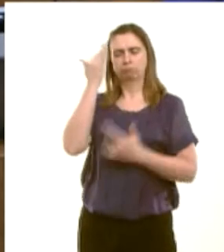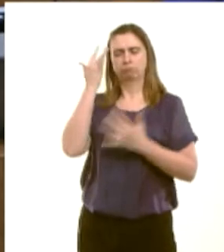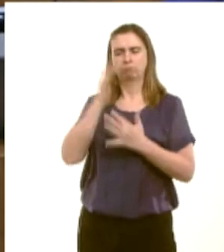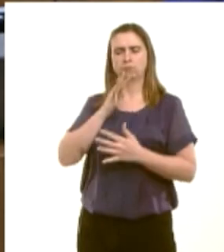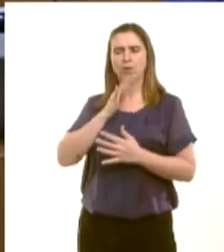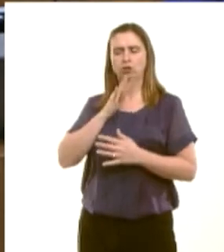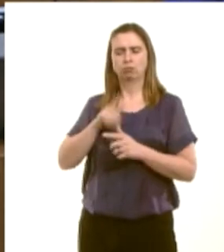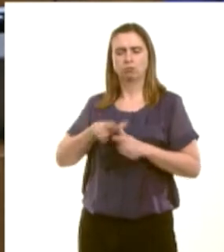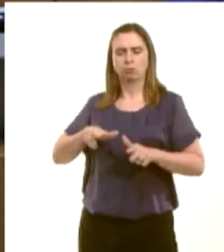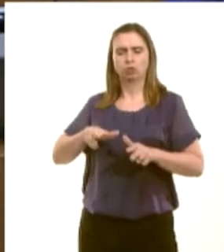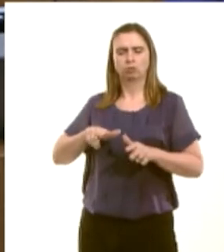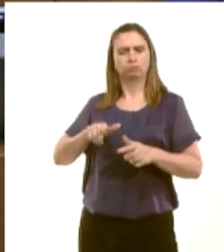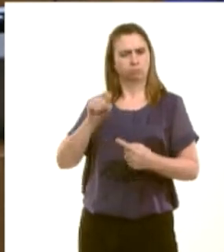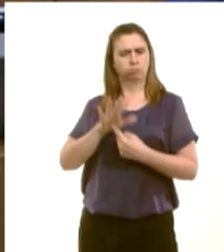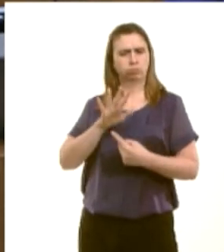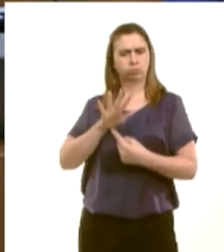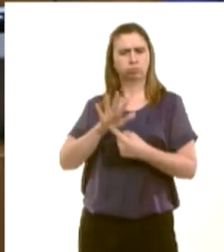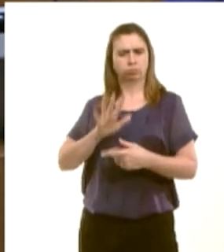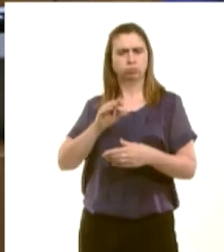gynllunio? OAQ(4)2192(FM) Carwyn Jones: Dylai pob awdurdod cynllunio